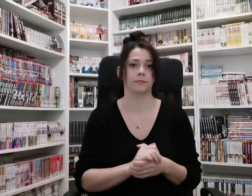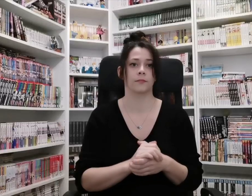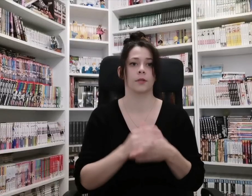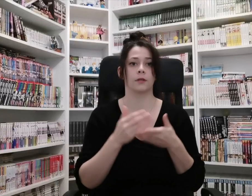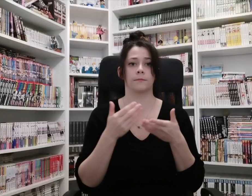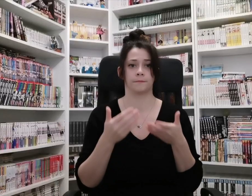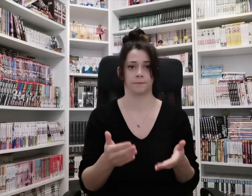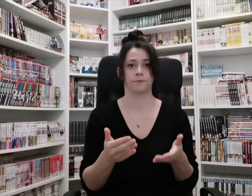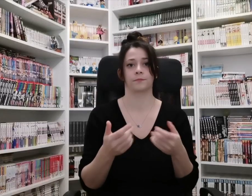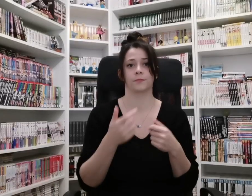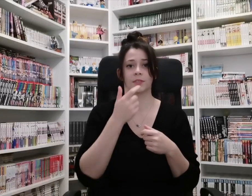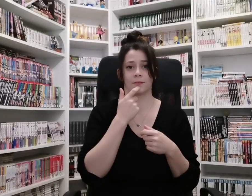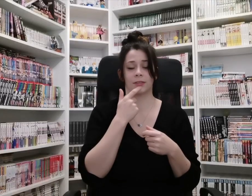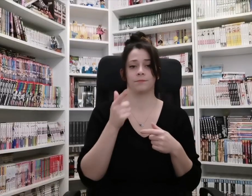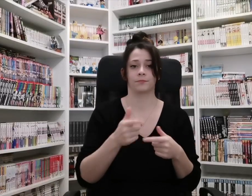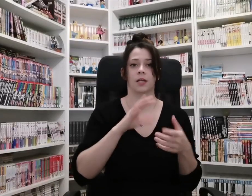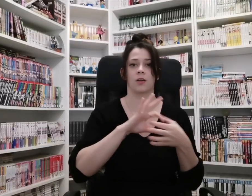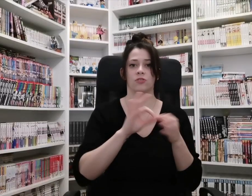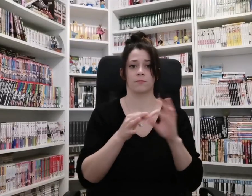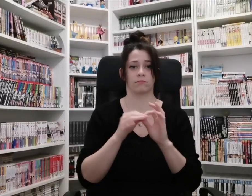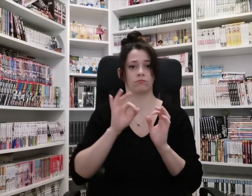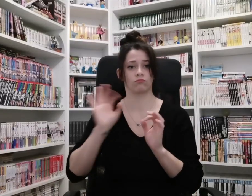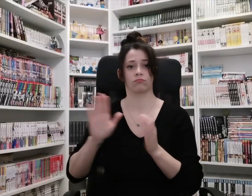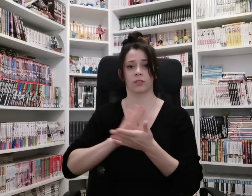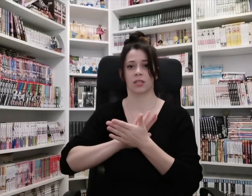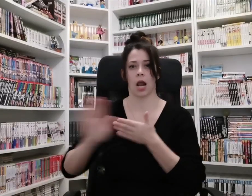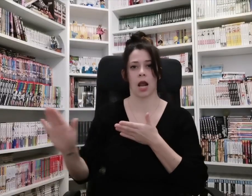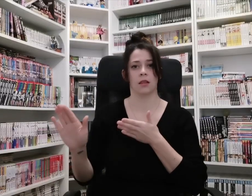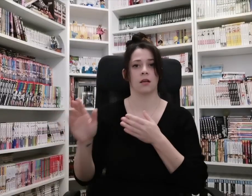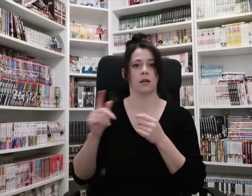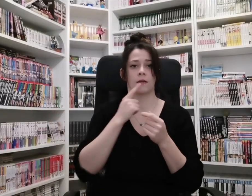Après ça, elles enchaînent très vite…